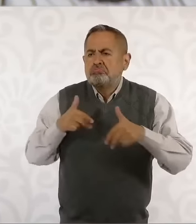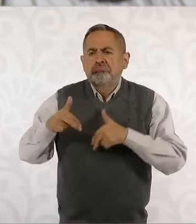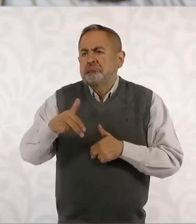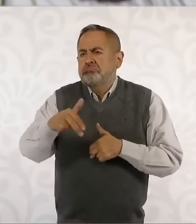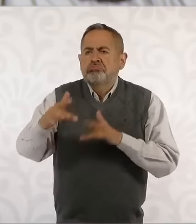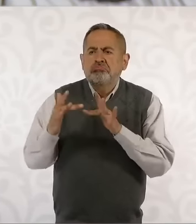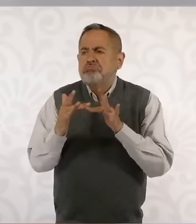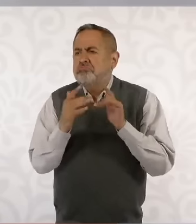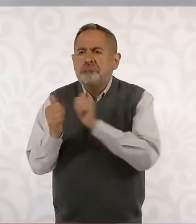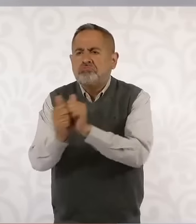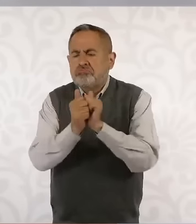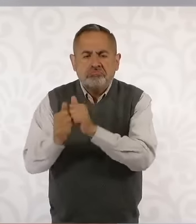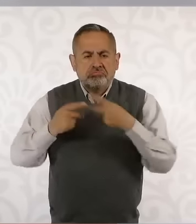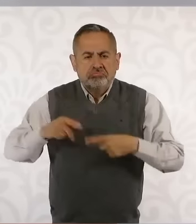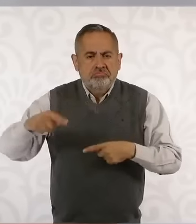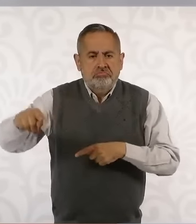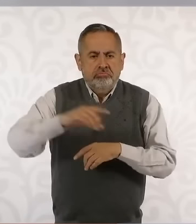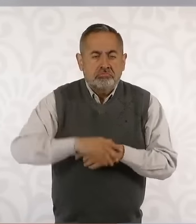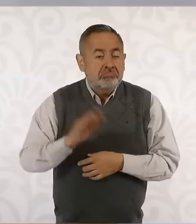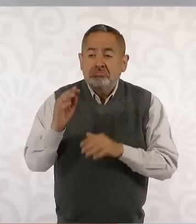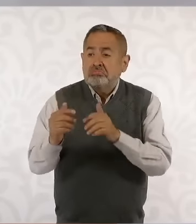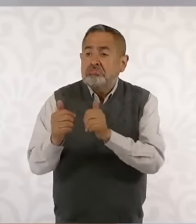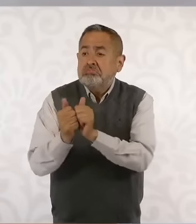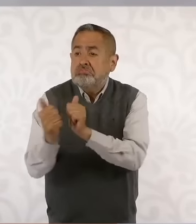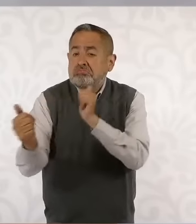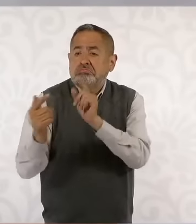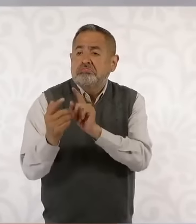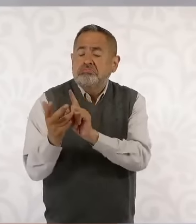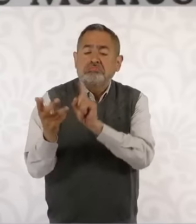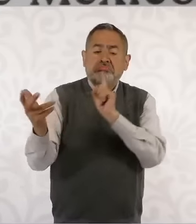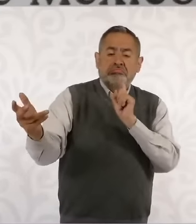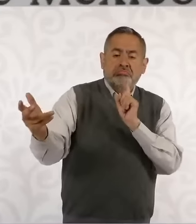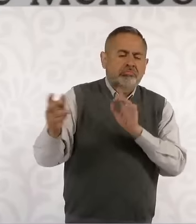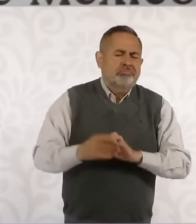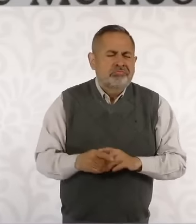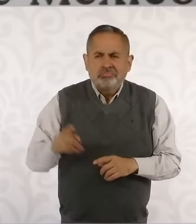porque lo otro sería aislarse y la gente nos cuida también.